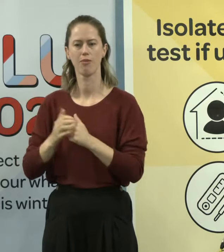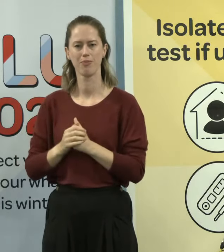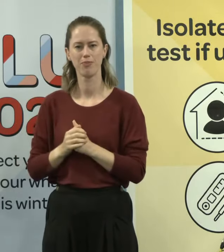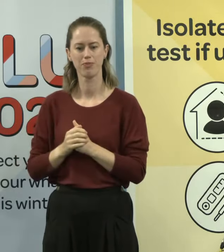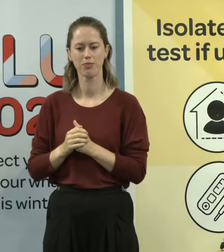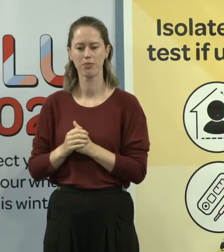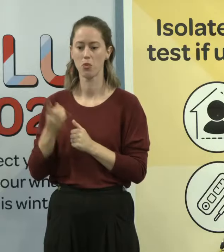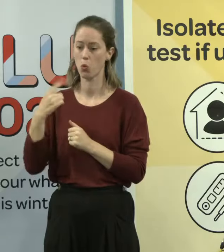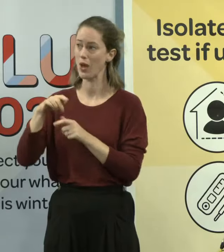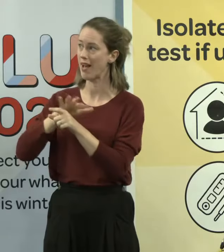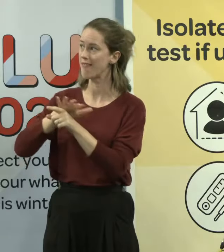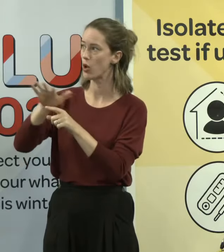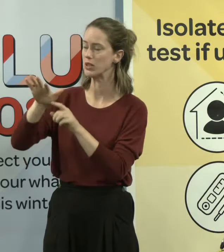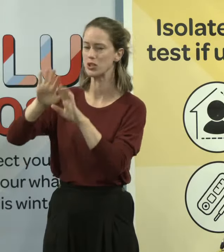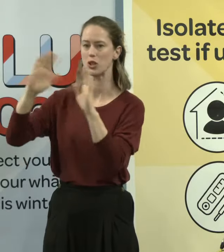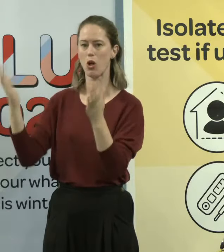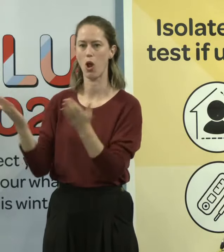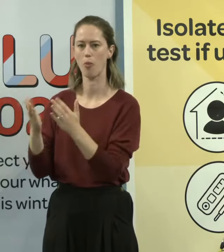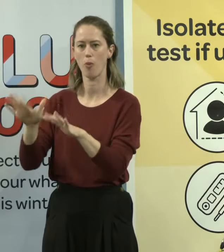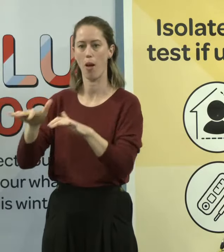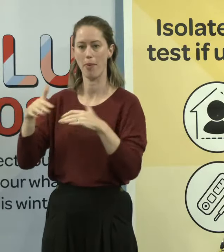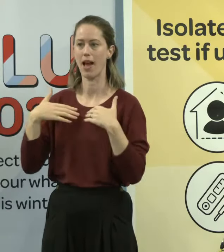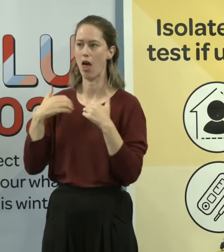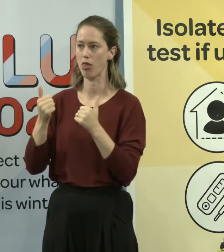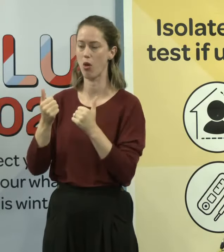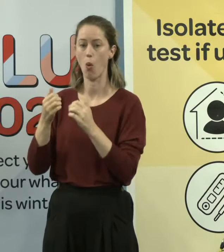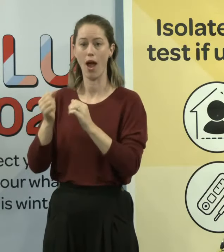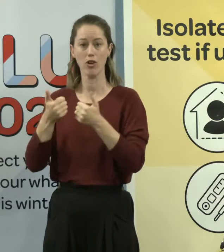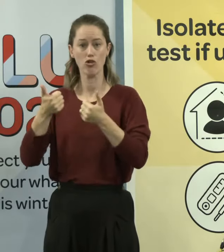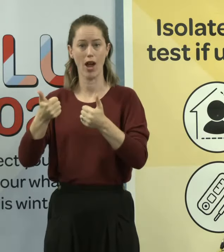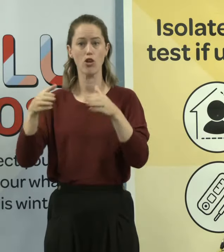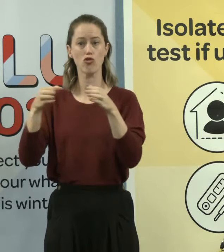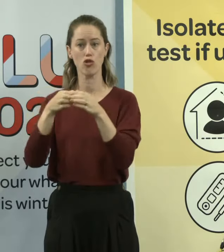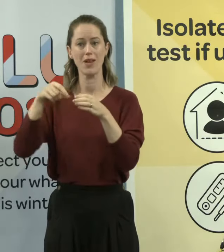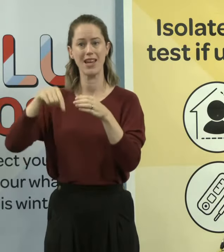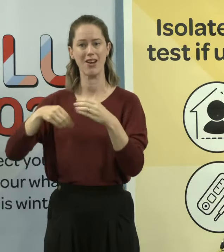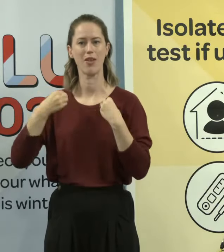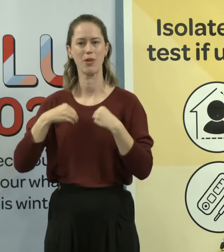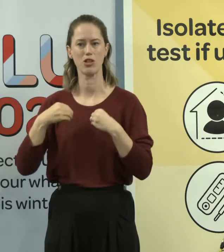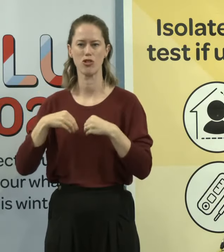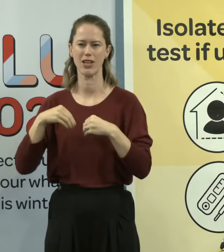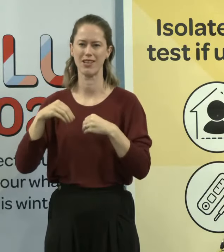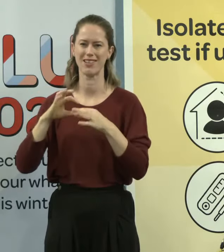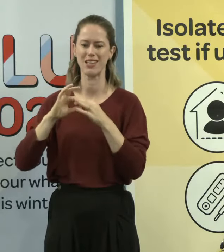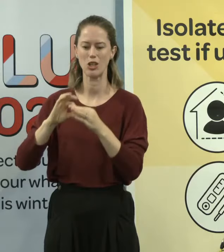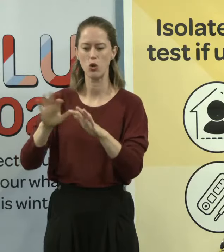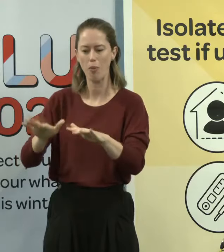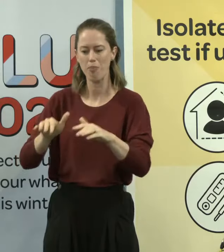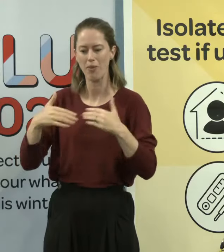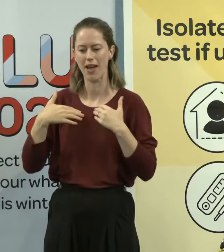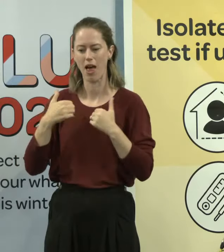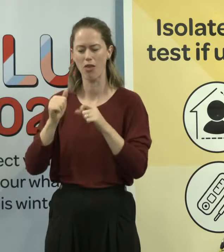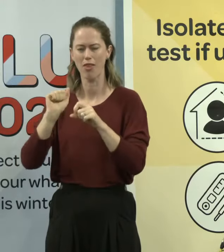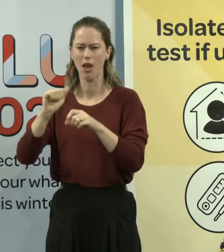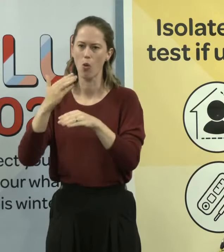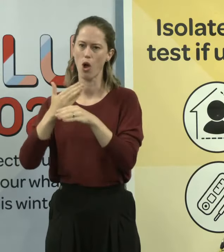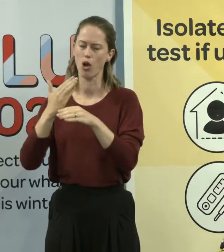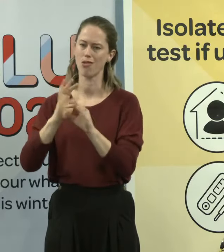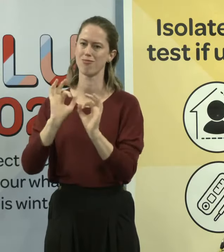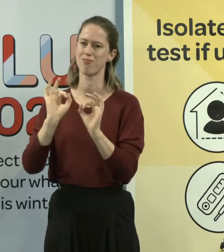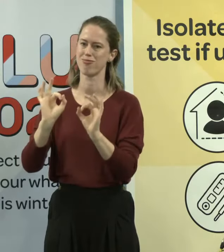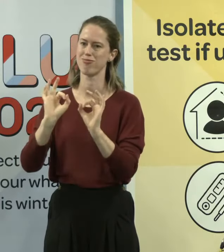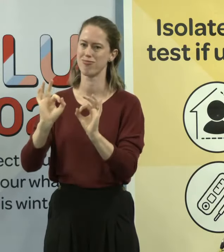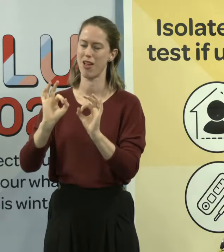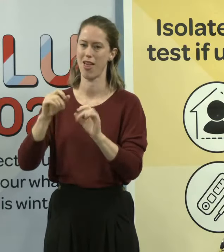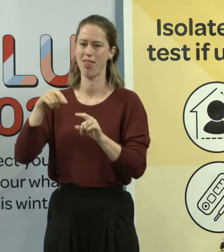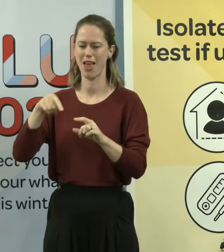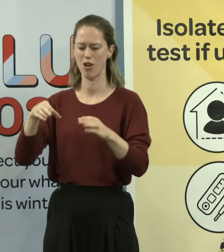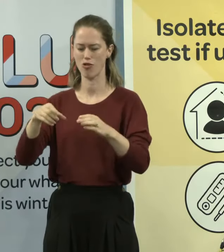1948. He tino kaha a Aotearoa mo